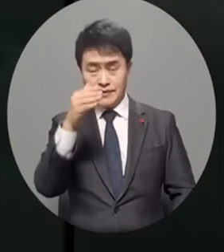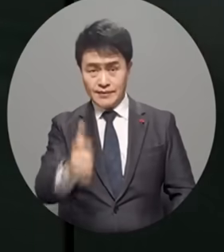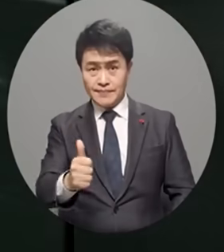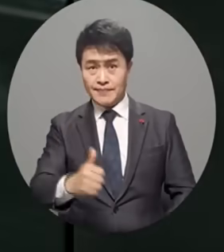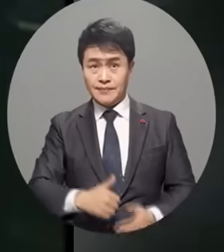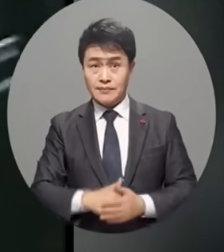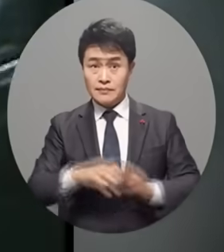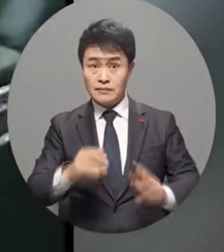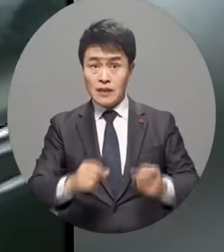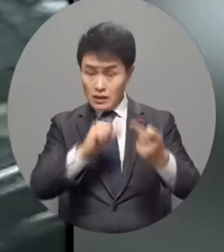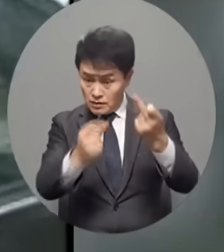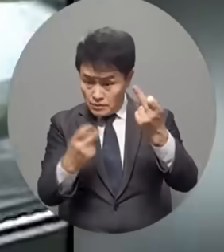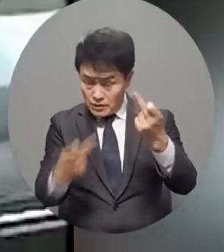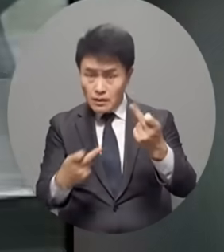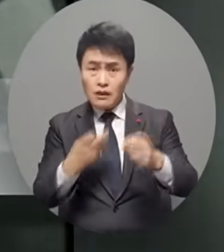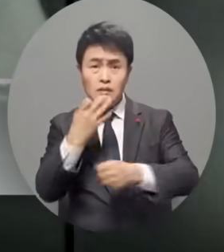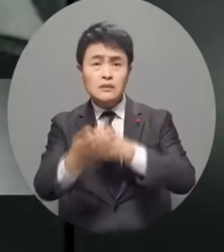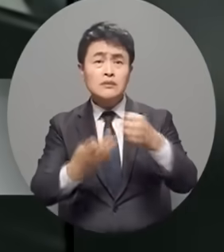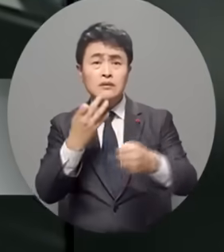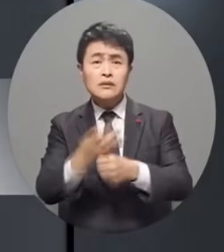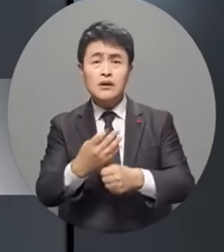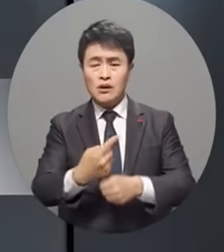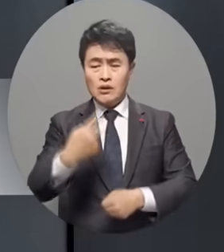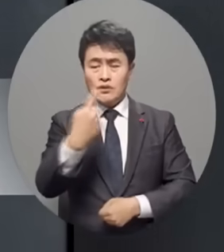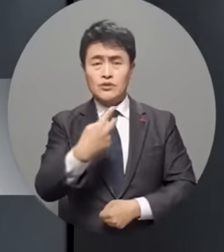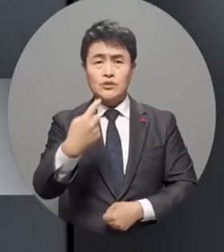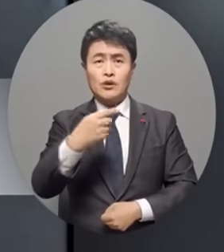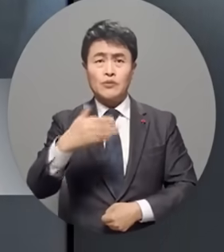사령관입니다.